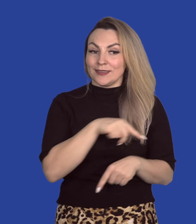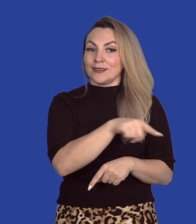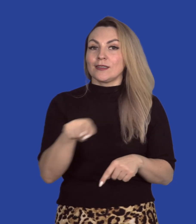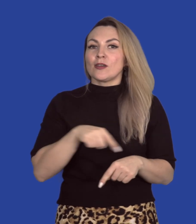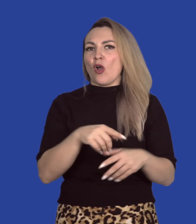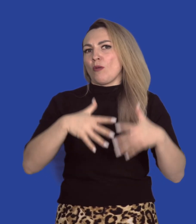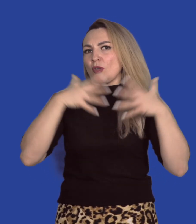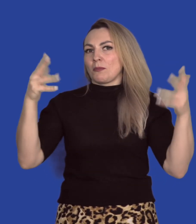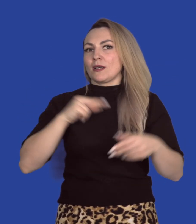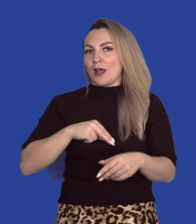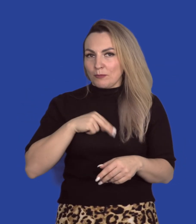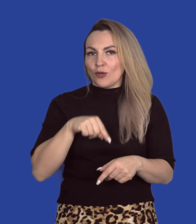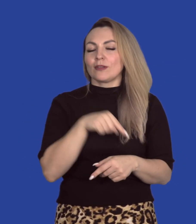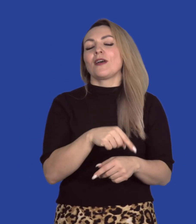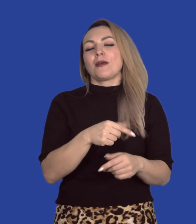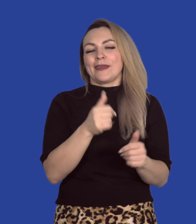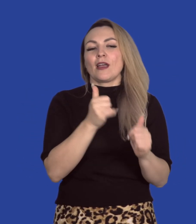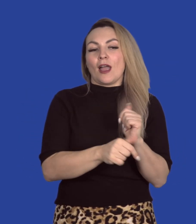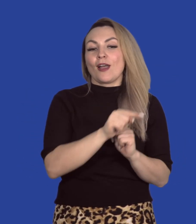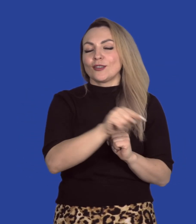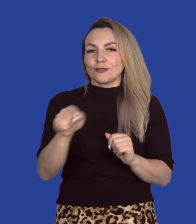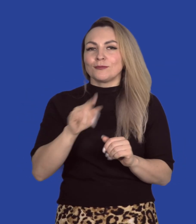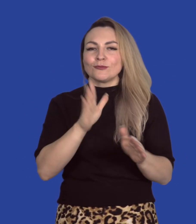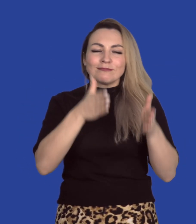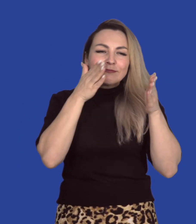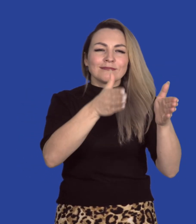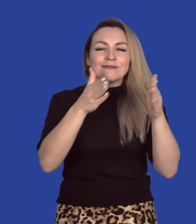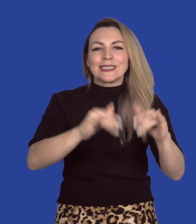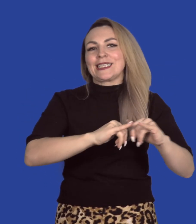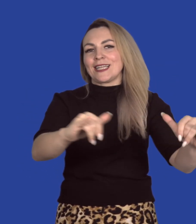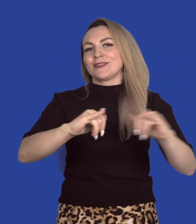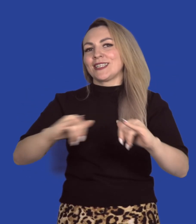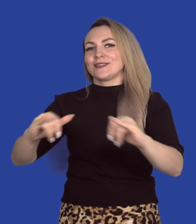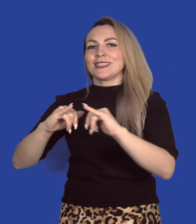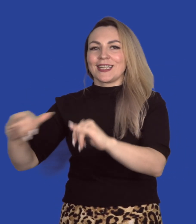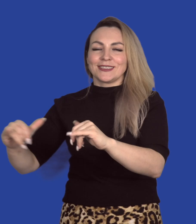Эти важные и объемные вопросы теперь будут развивать Вице-президенты ВОГ.